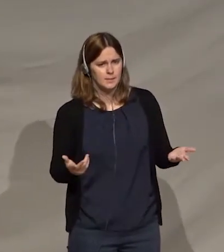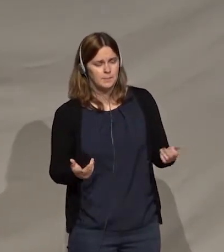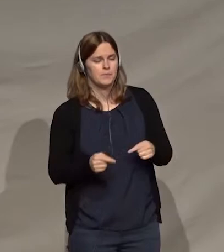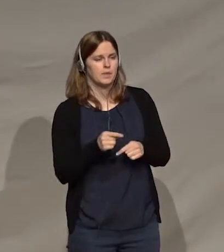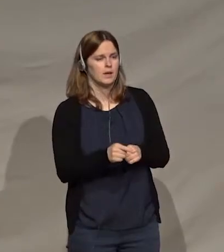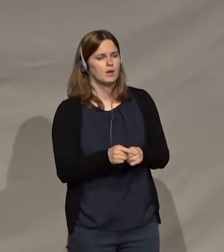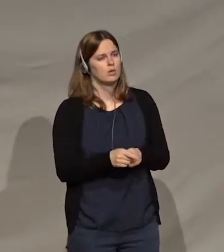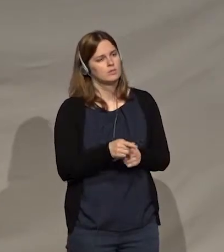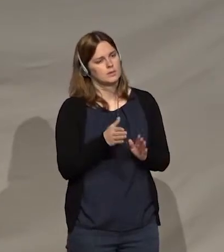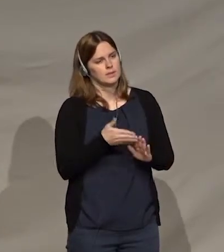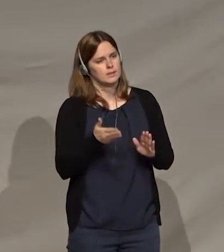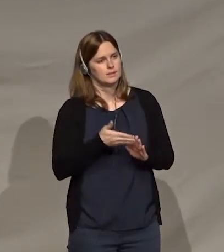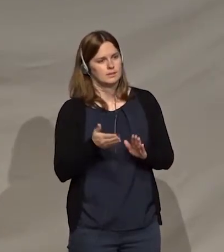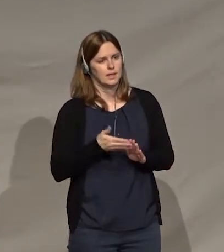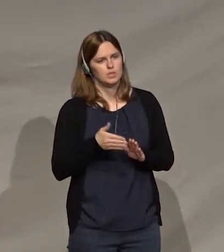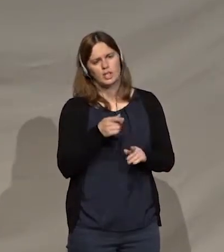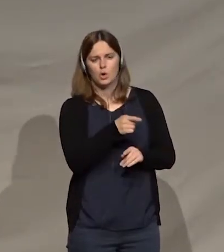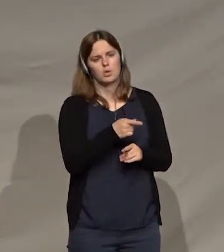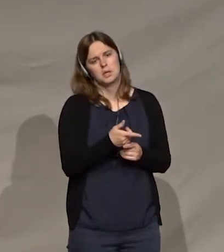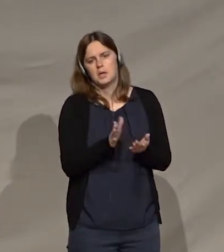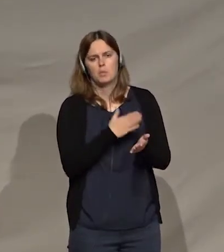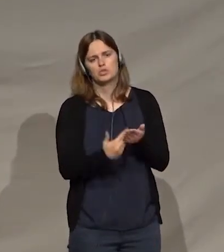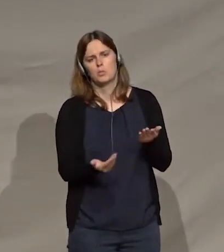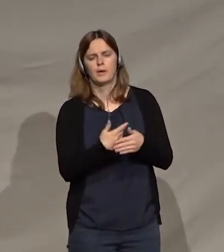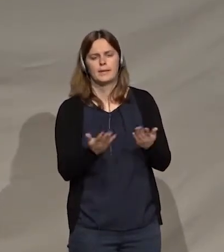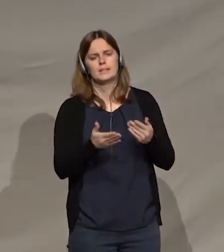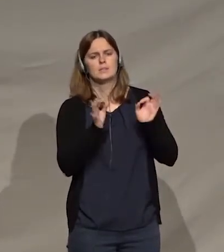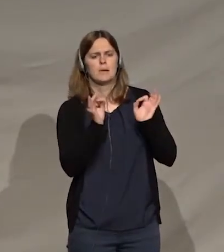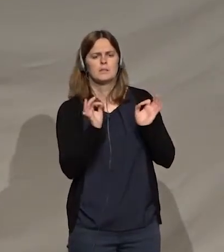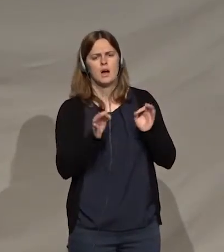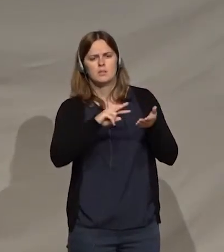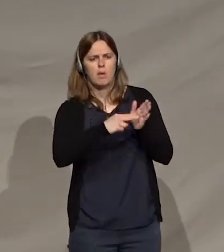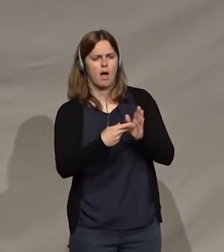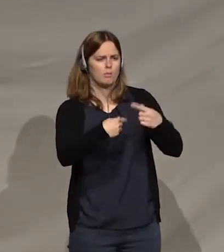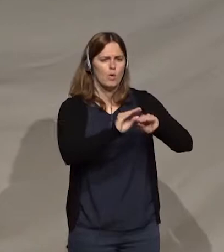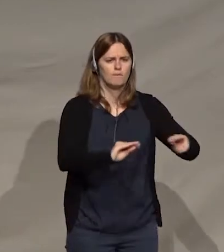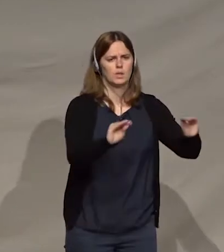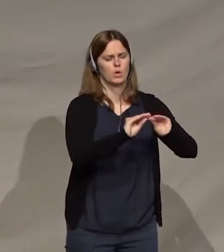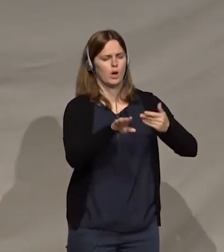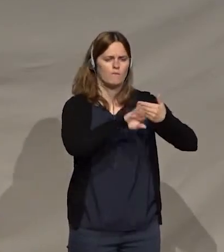Protože nechtějí být onálepkovaní jako někdo, kdo má nějaké postižení. Ale naše služba je jim samozřejmě k dispozici.